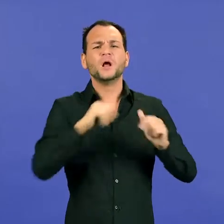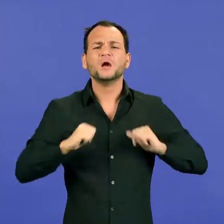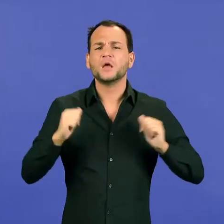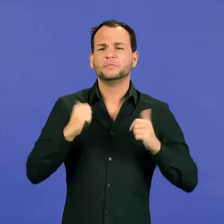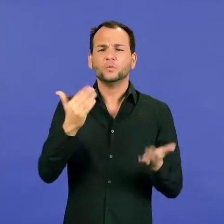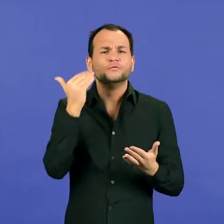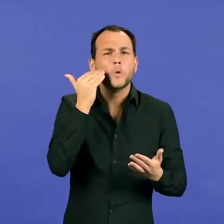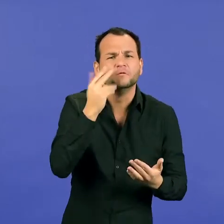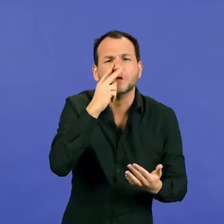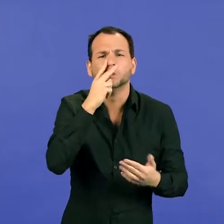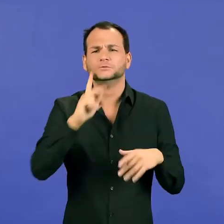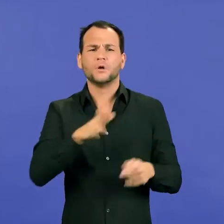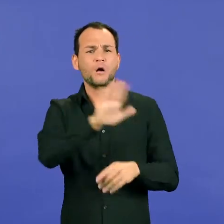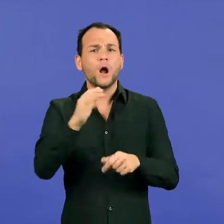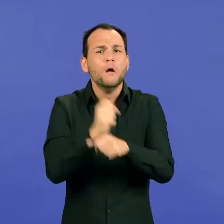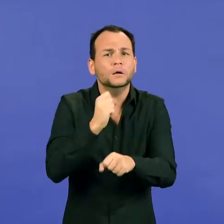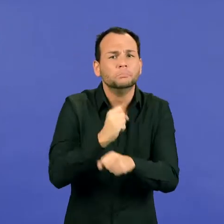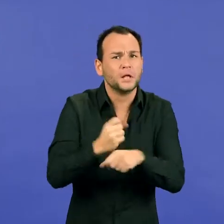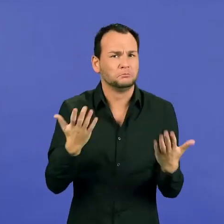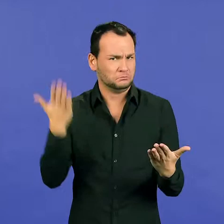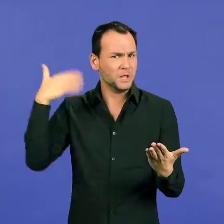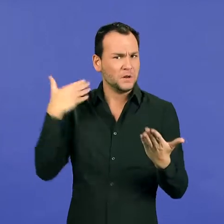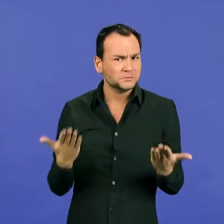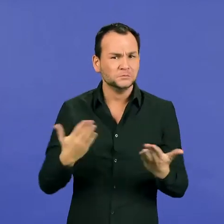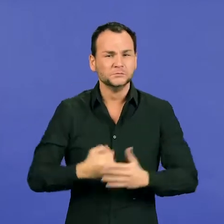die Menschen gelebt, gewohnt und gearbeitet haben.